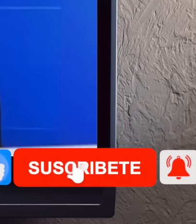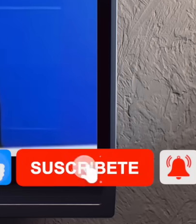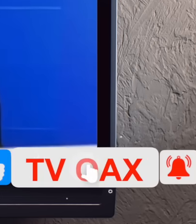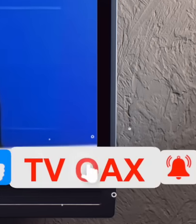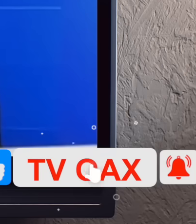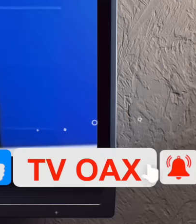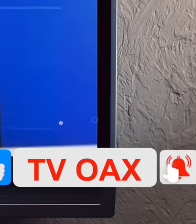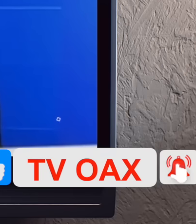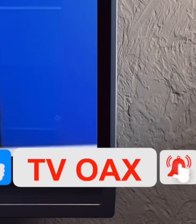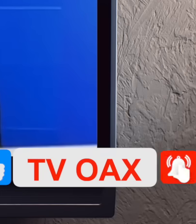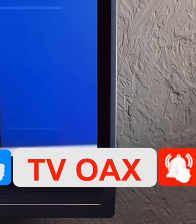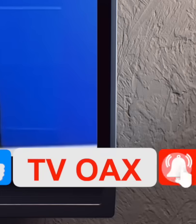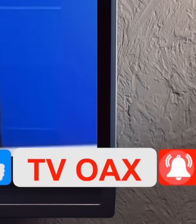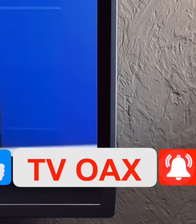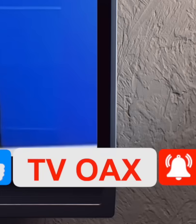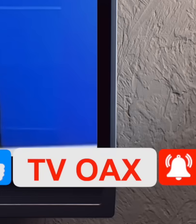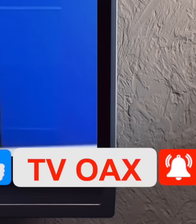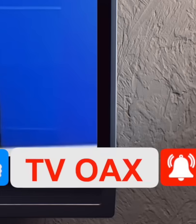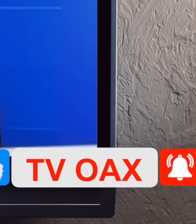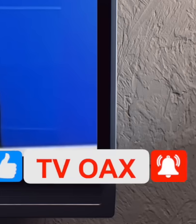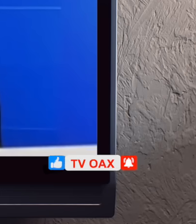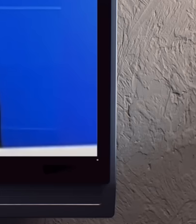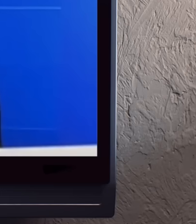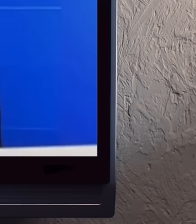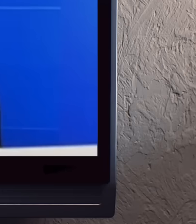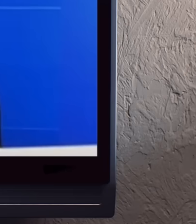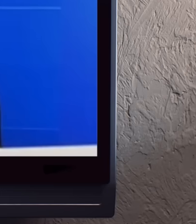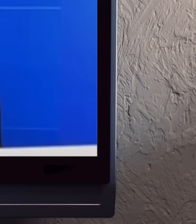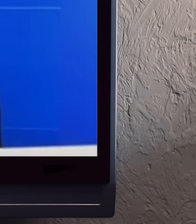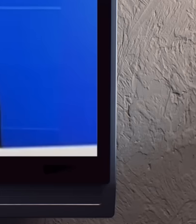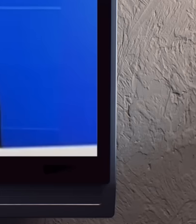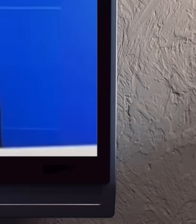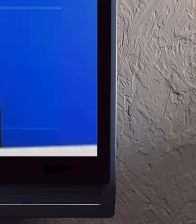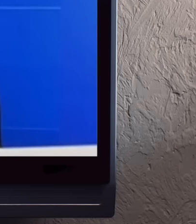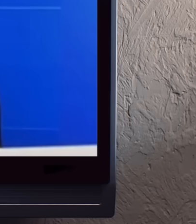se ha reconstruido por parte de lo que dice el gobierno de los Estados Unidos. Nadie quedó allá